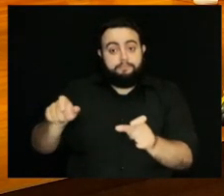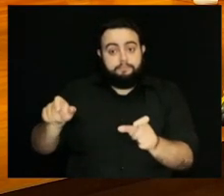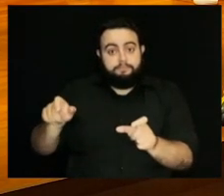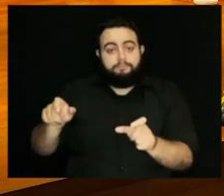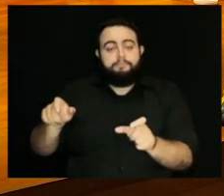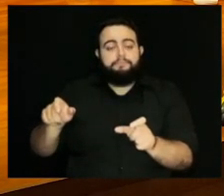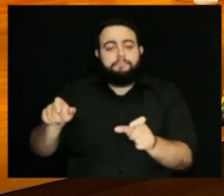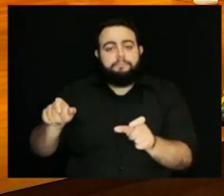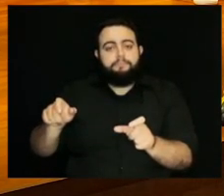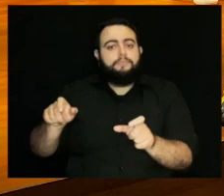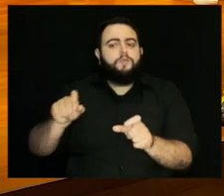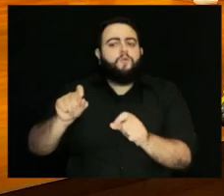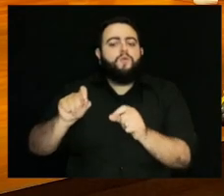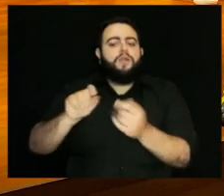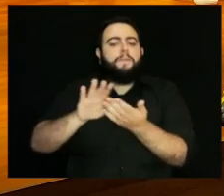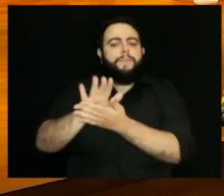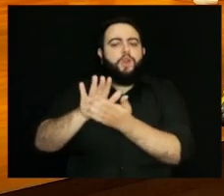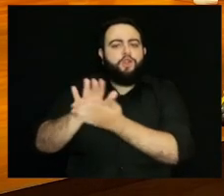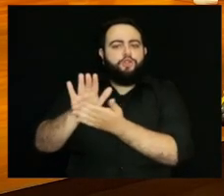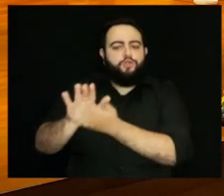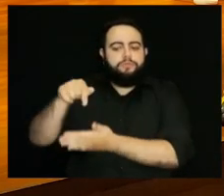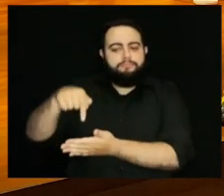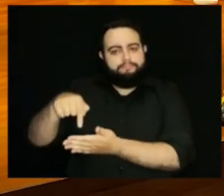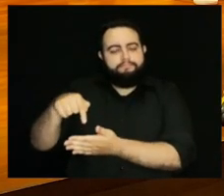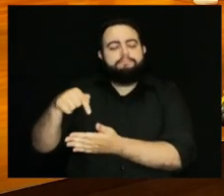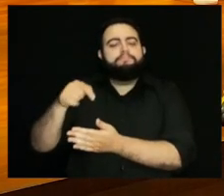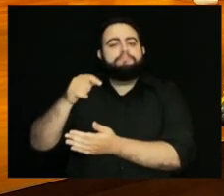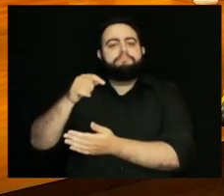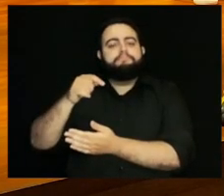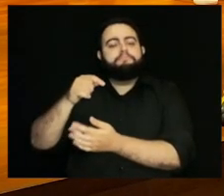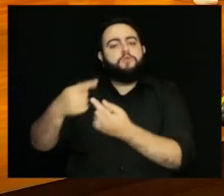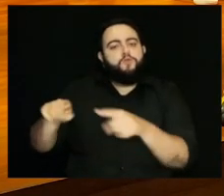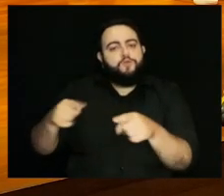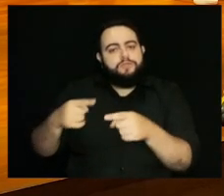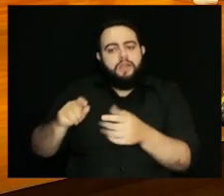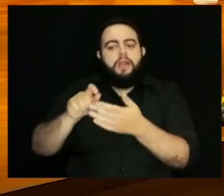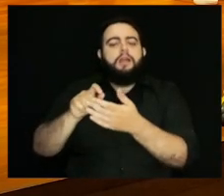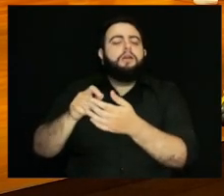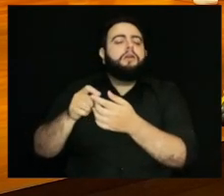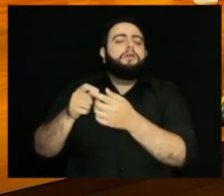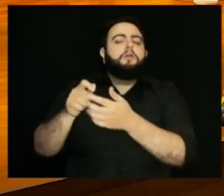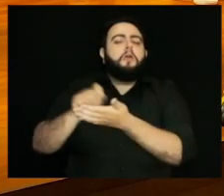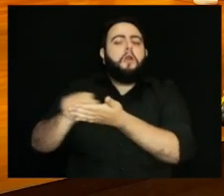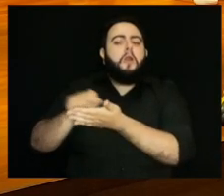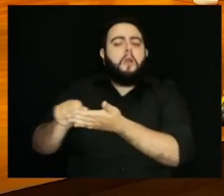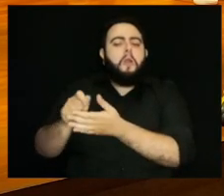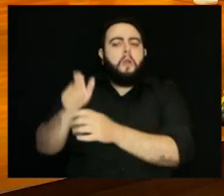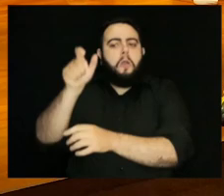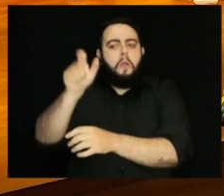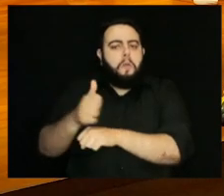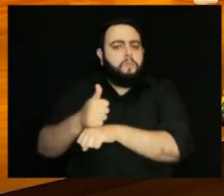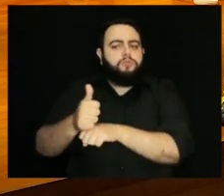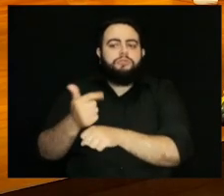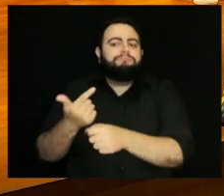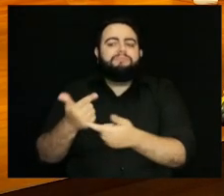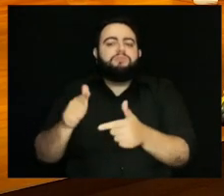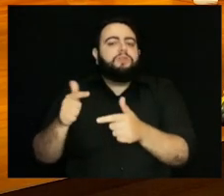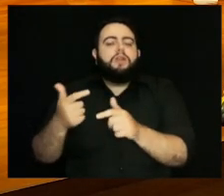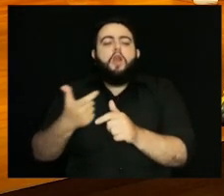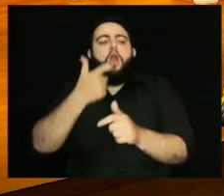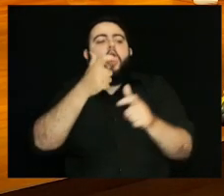o que se produz de música, os compositores não têm onde mostrar essas músicas porque as